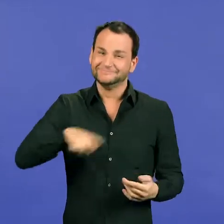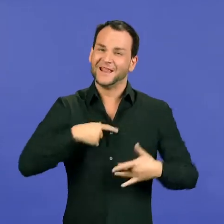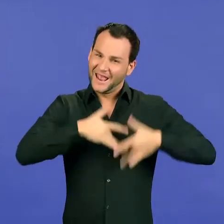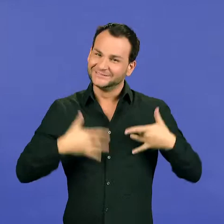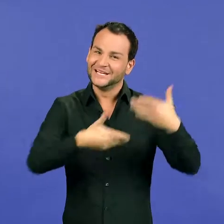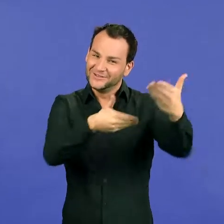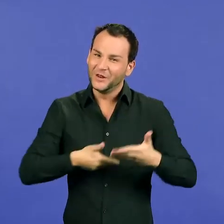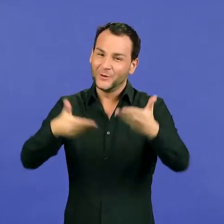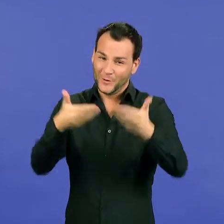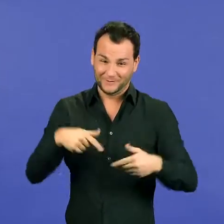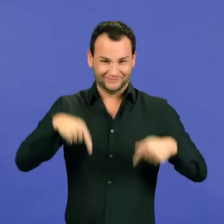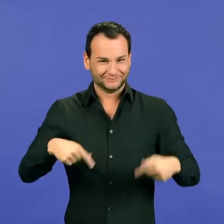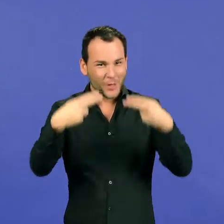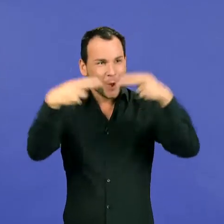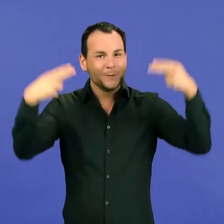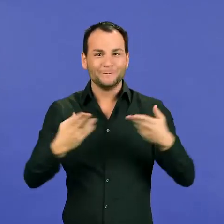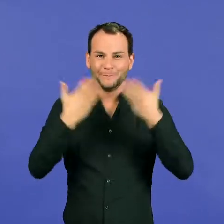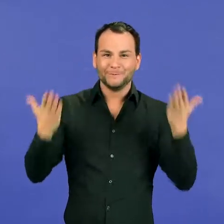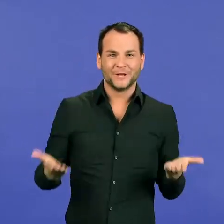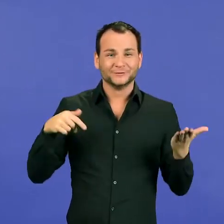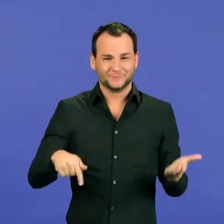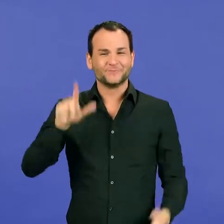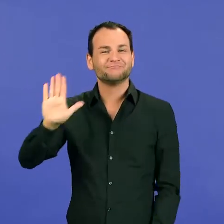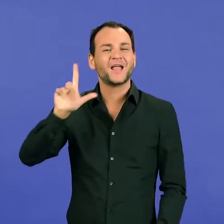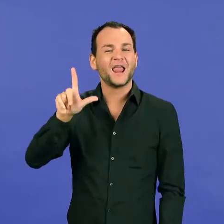Dann sagen wir Herzlich Willkommen